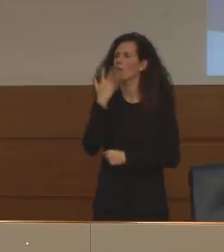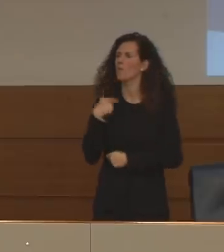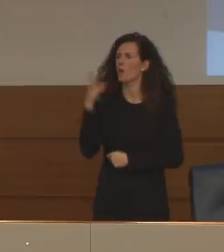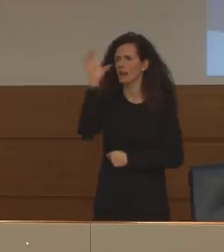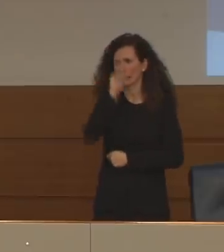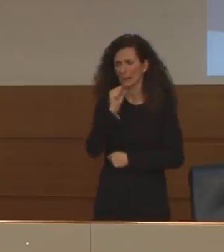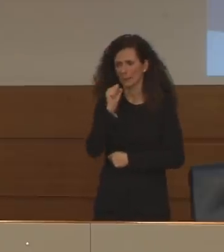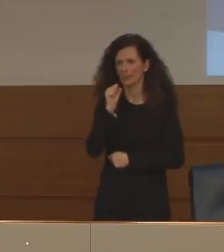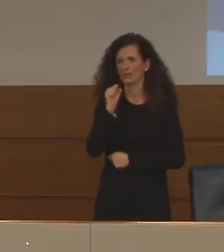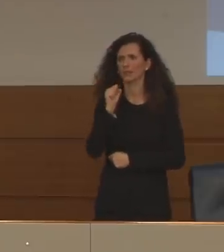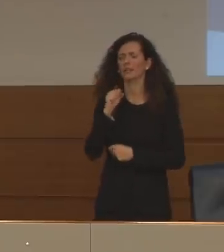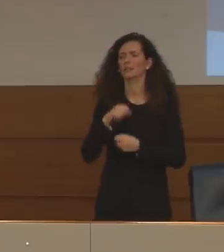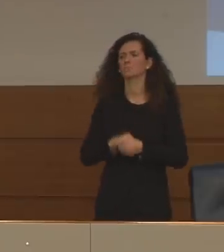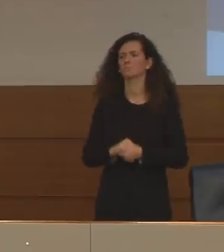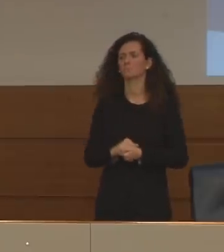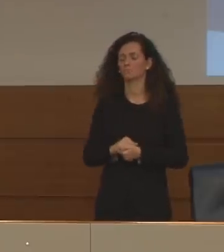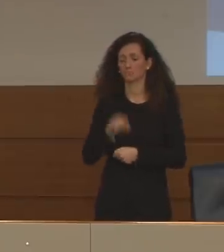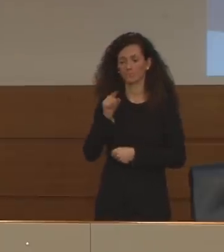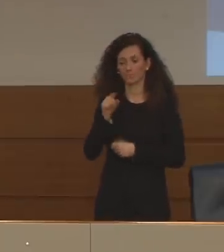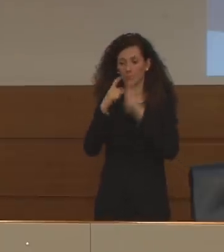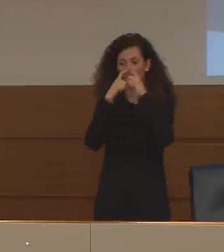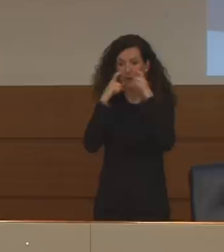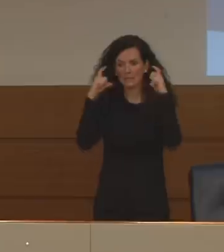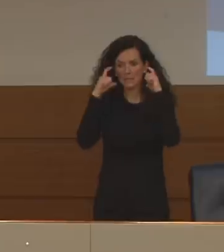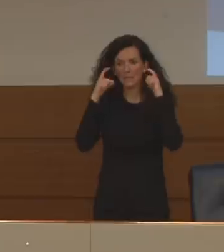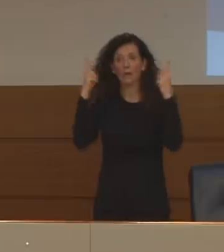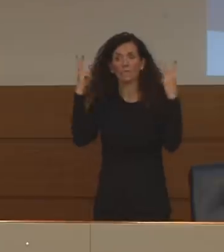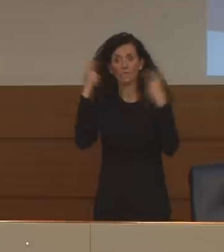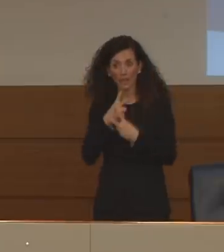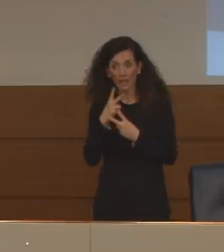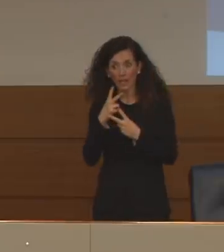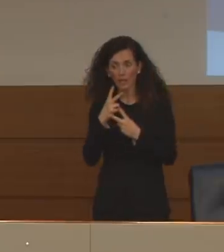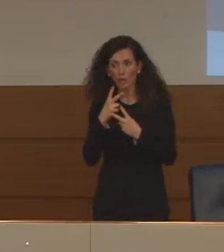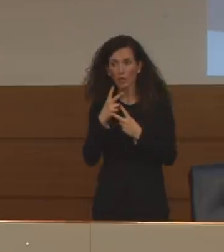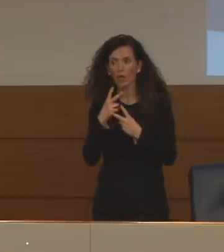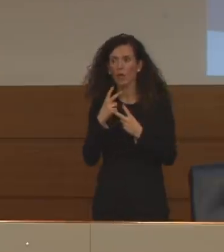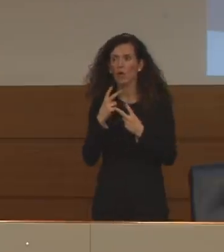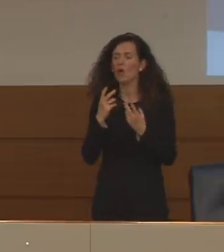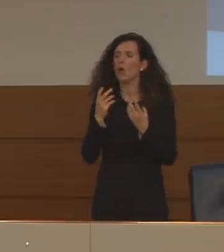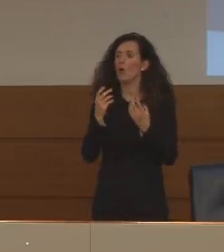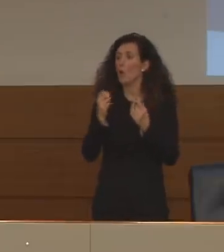sono reali nel senso possono essere intese come reali mascherine che possono